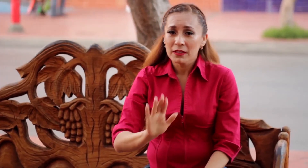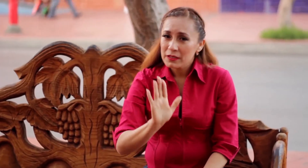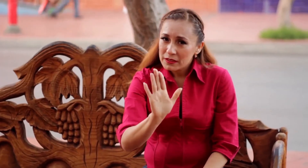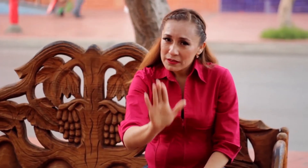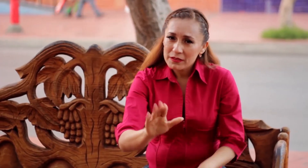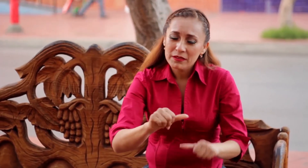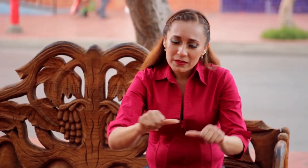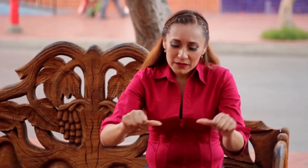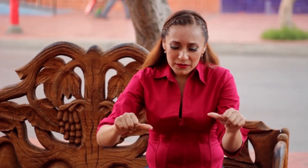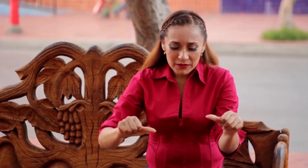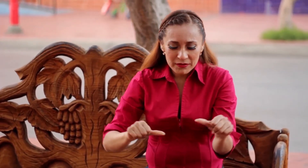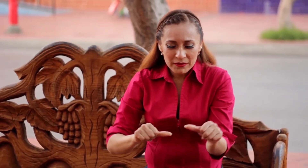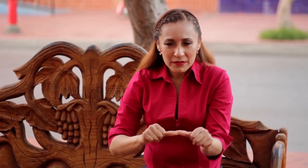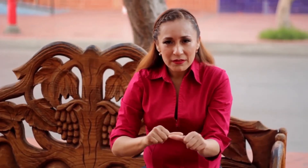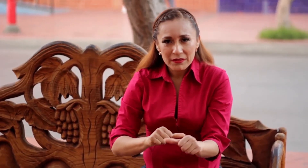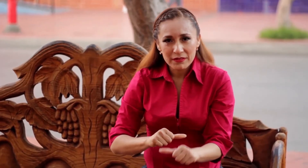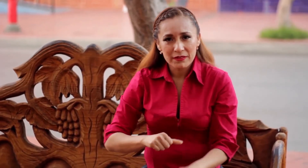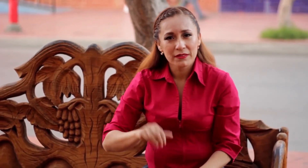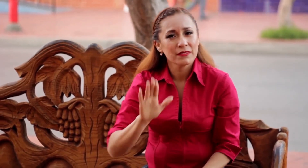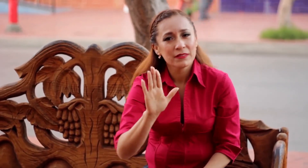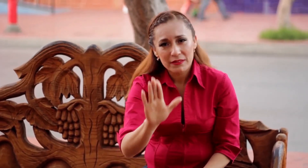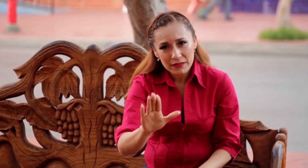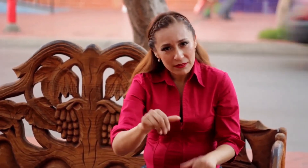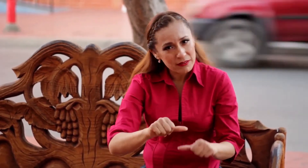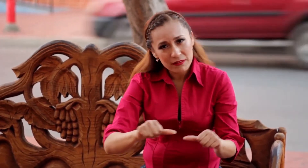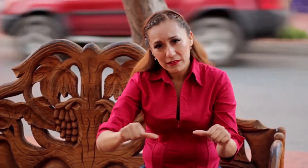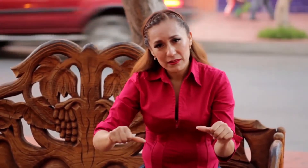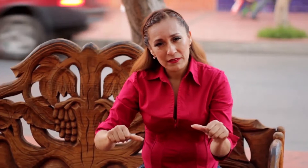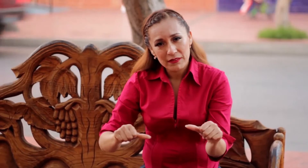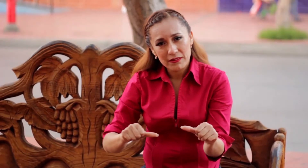que yo en tu lugar